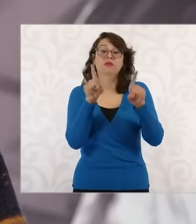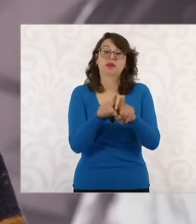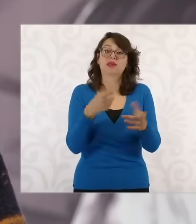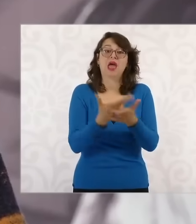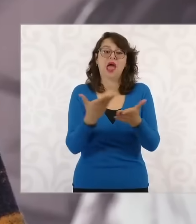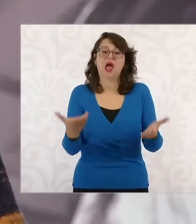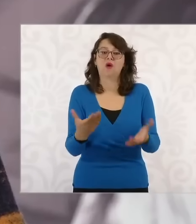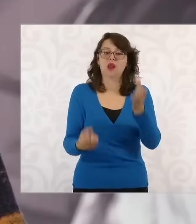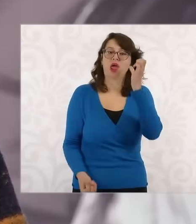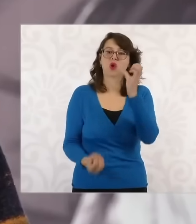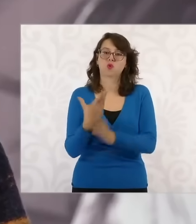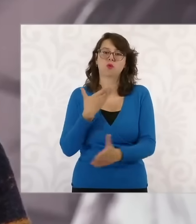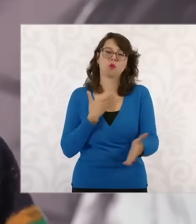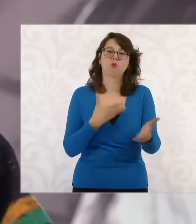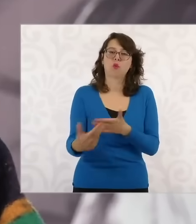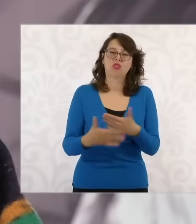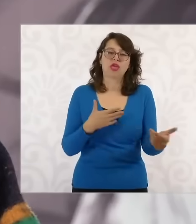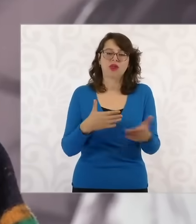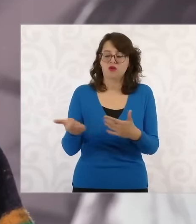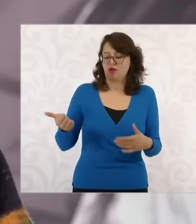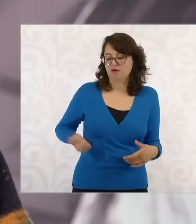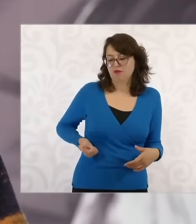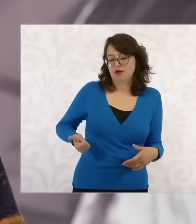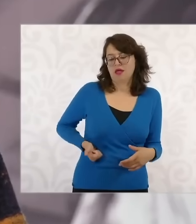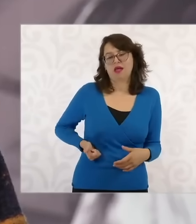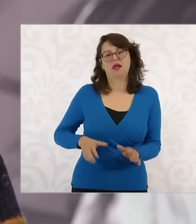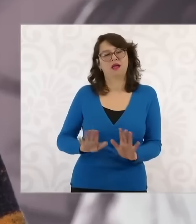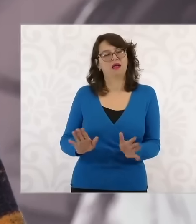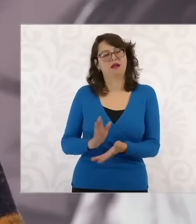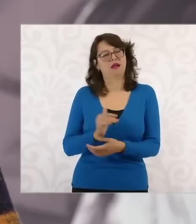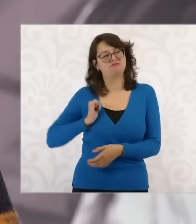pasar de la insulina humana a insulina glargina y otro tipo de presentaciones, pero está incluido en